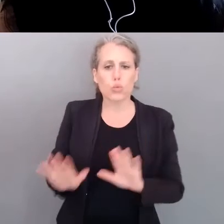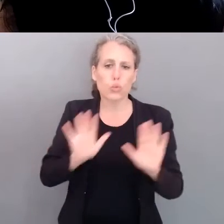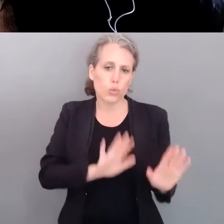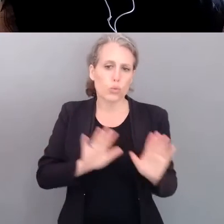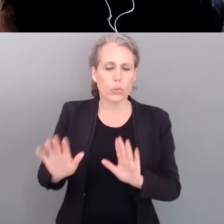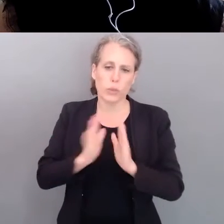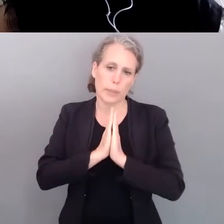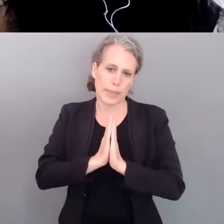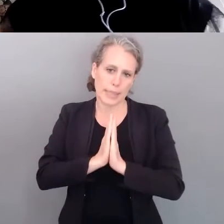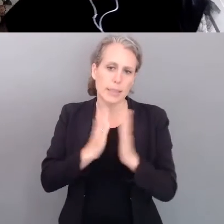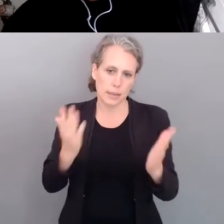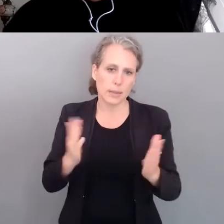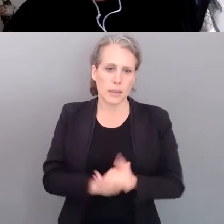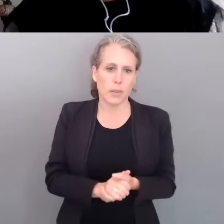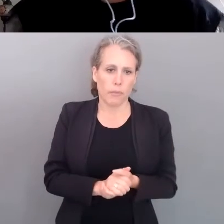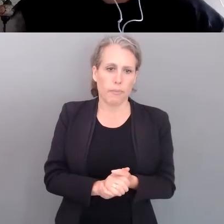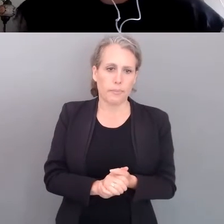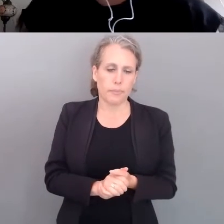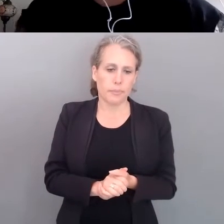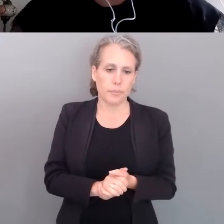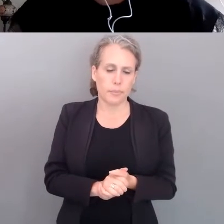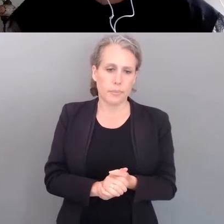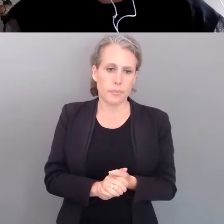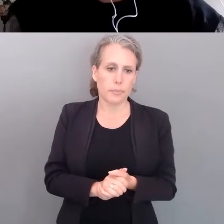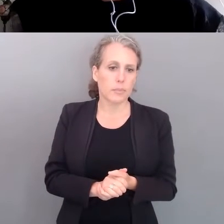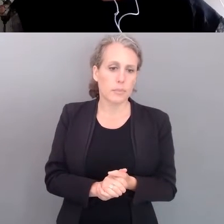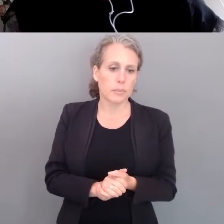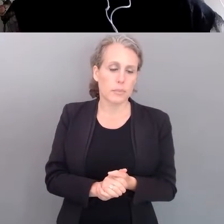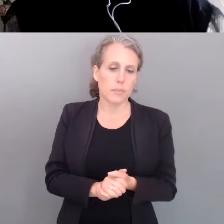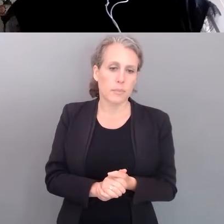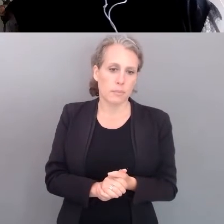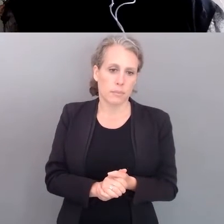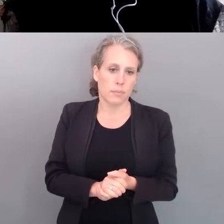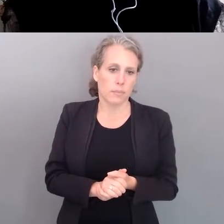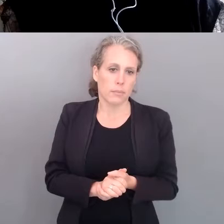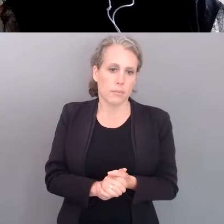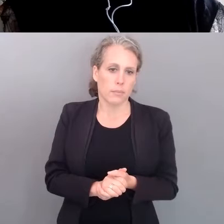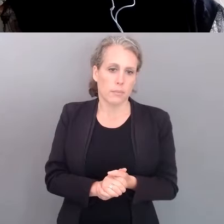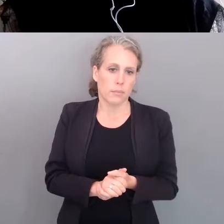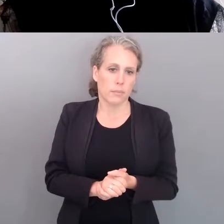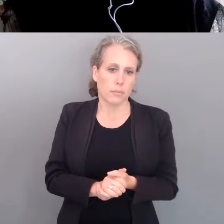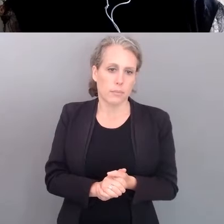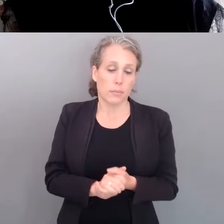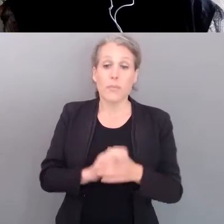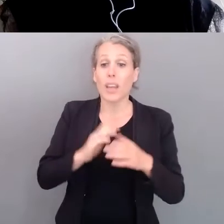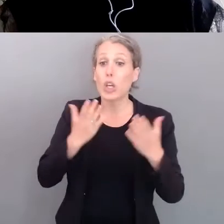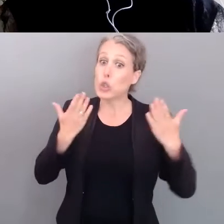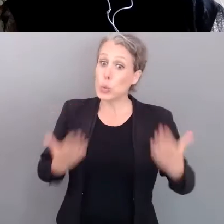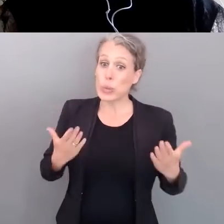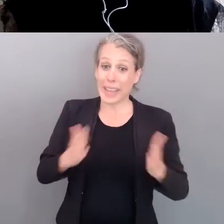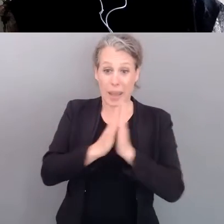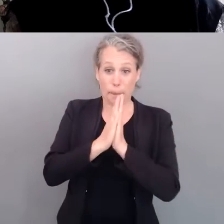Eso sería muy apreciado.